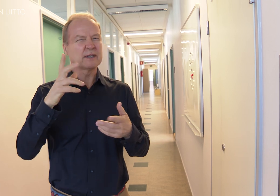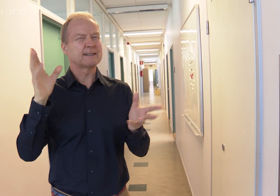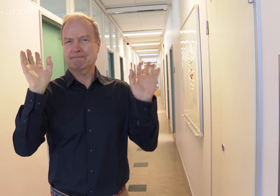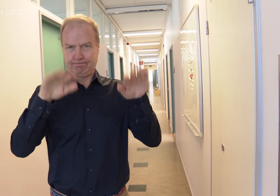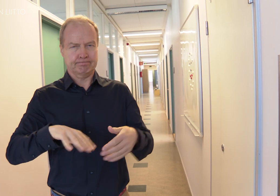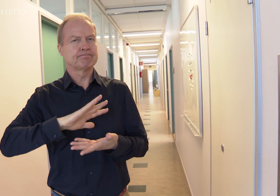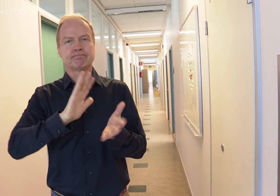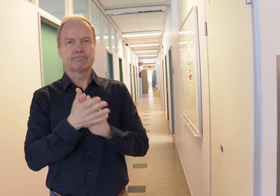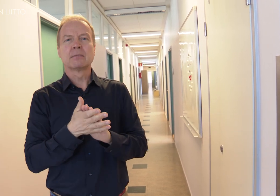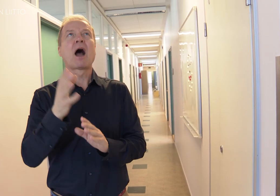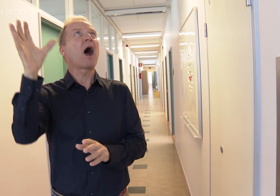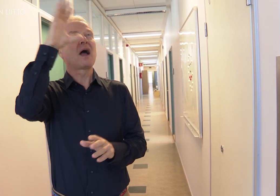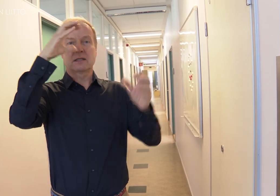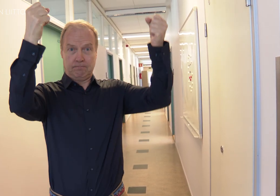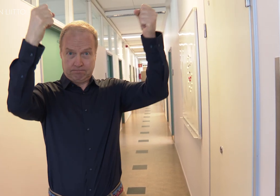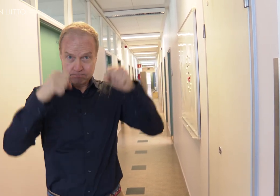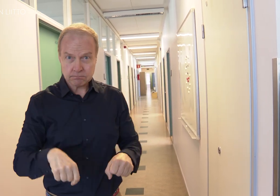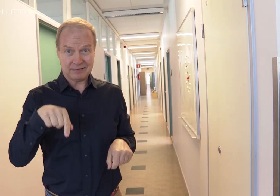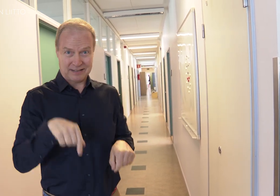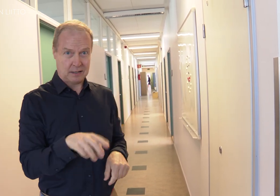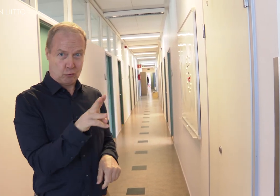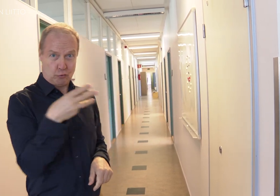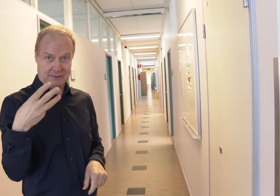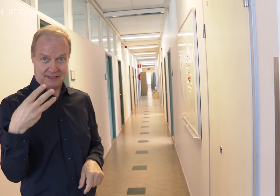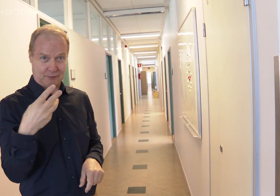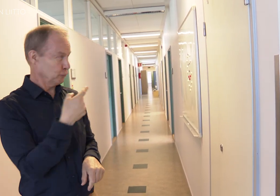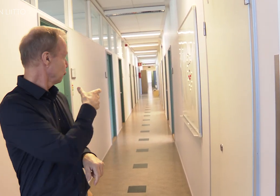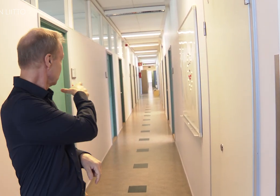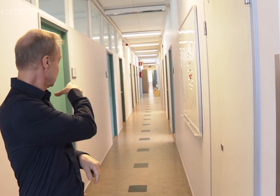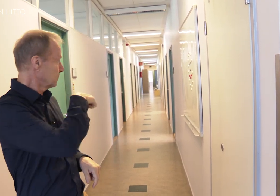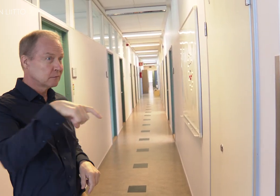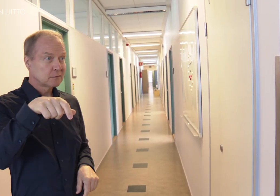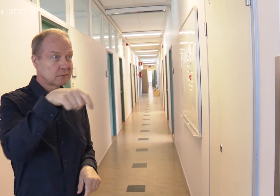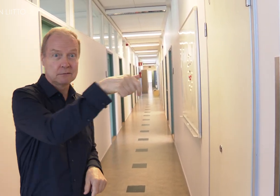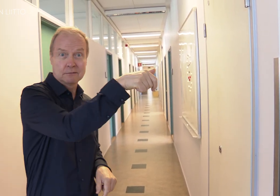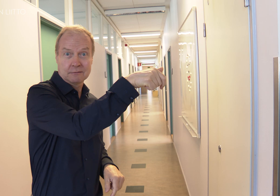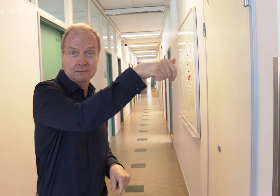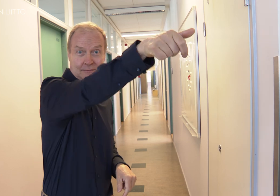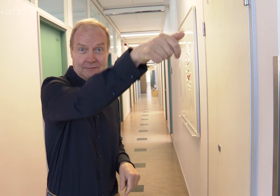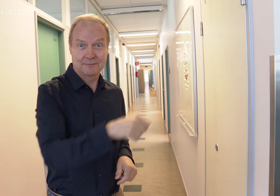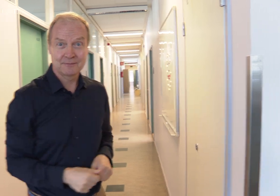Se on nyt muuttunut niin, että kaikki työntekijät ovat nyt täällä 3. kerroksessa. Koko tällä käytävällä ja käytävä jatkuu vielä tuolla.